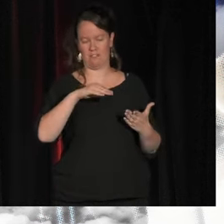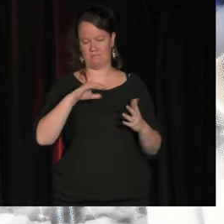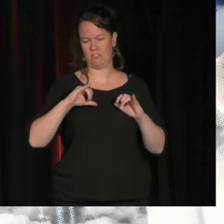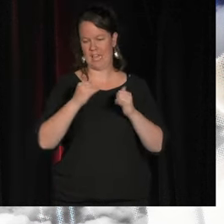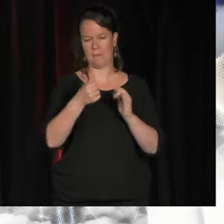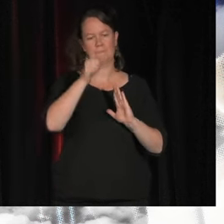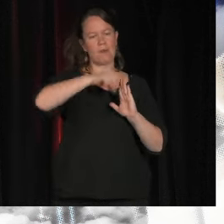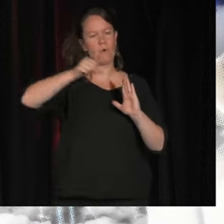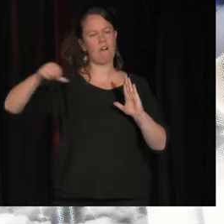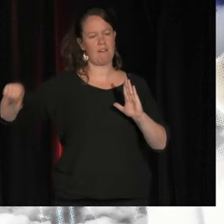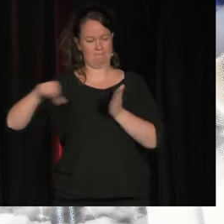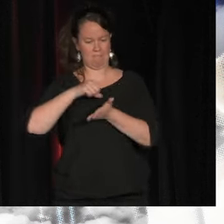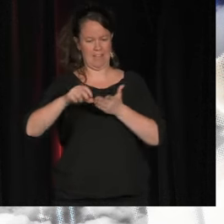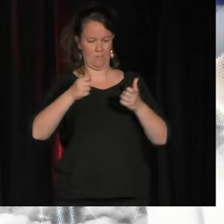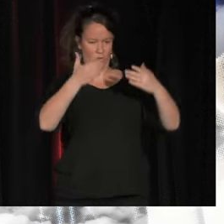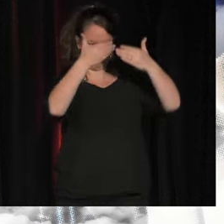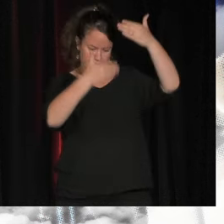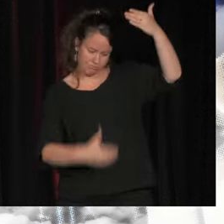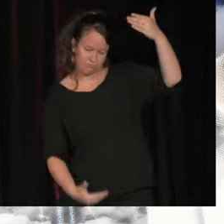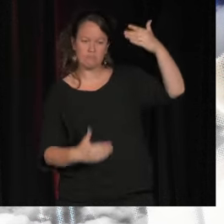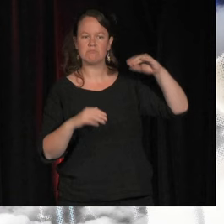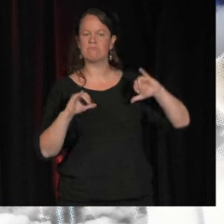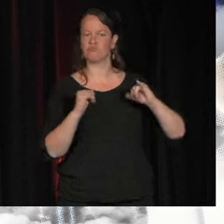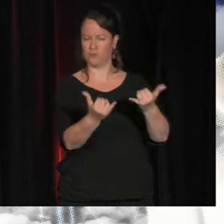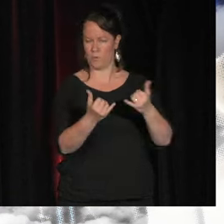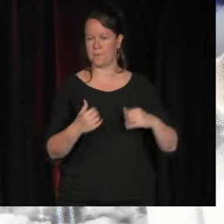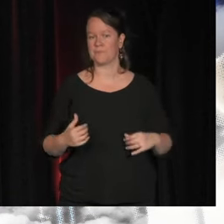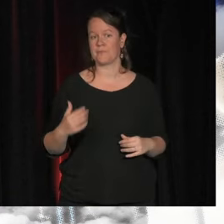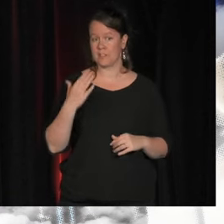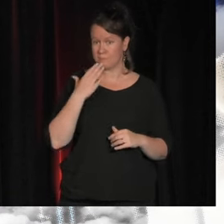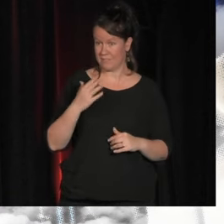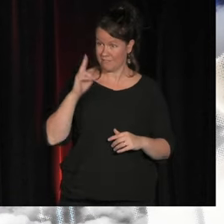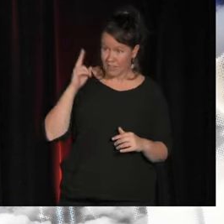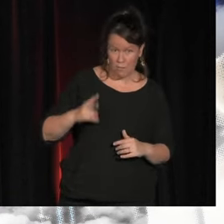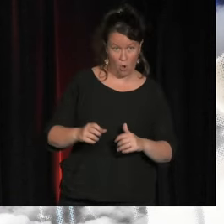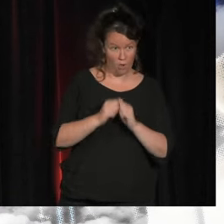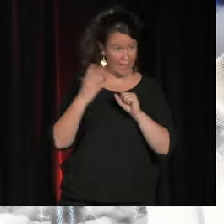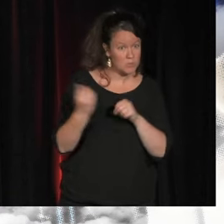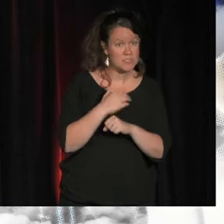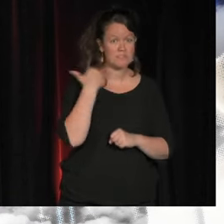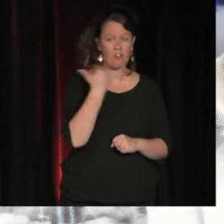C'est-à-dire que s'ils arrivent à vraiment péter le plafond de verre et à avoir 50, 100, 200, 300 millions d'abonnés Game Pass, c'est bon, leur avenir est garanti.